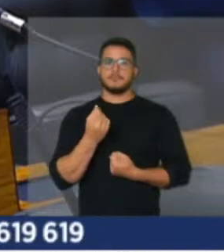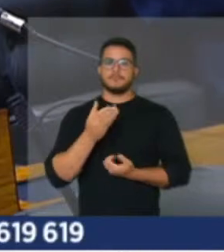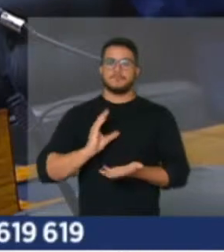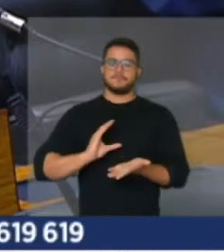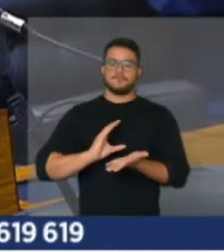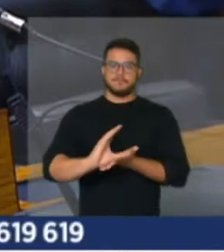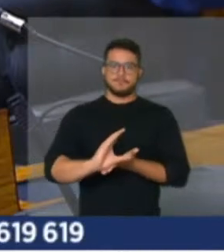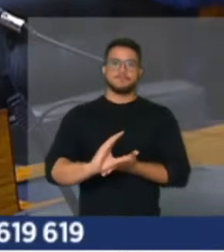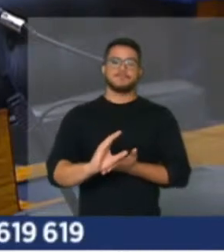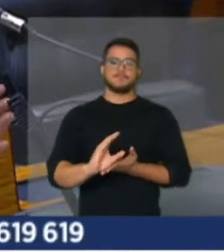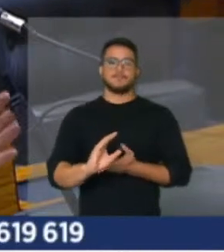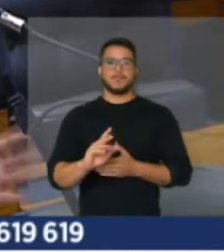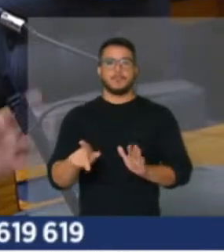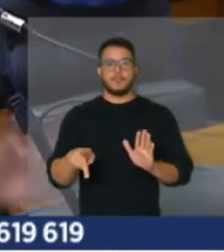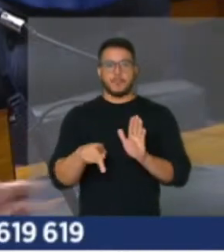RECURSOS PARA OS MUNICÍPIOS. PORTANTO... NÓS DEFENDEMOS